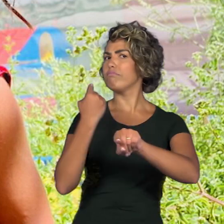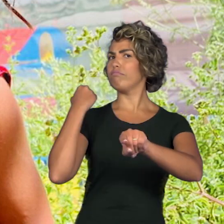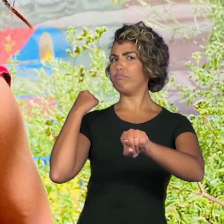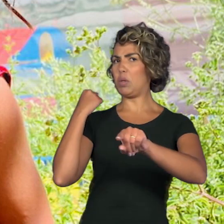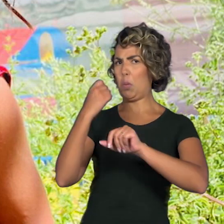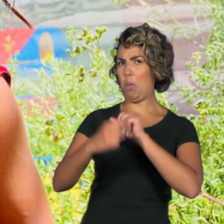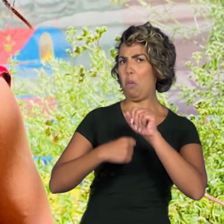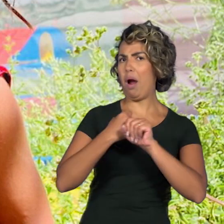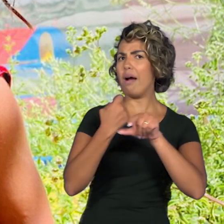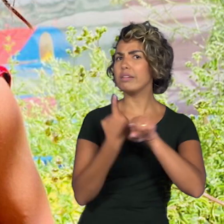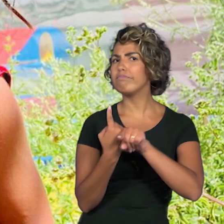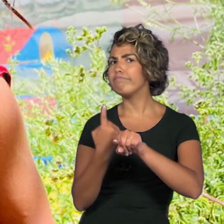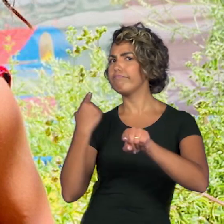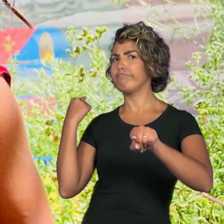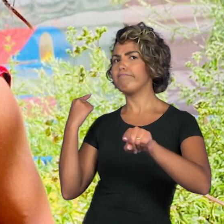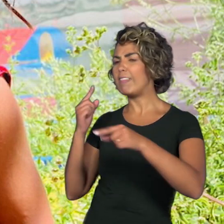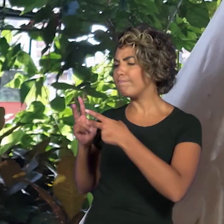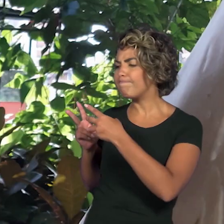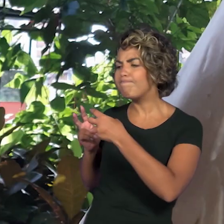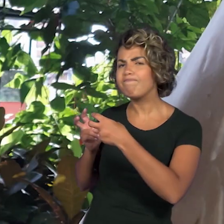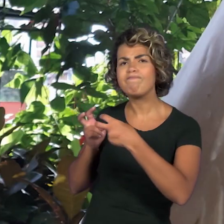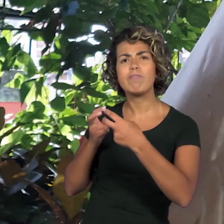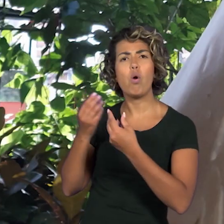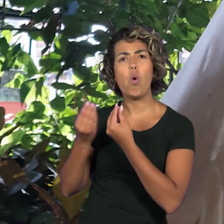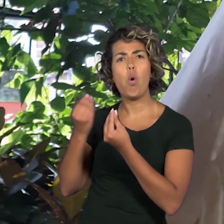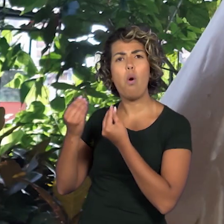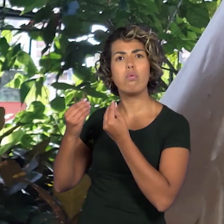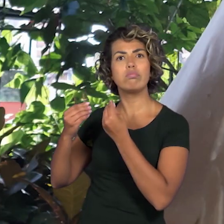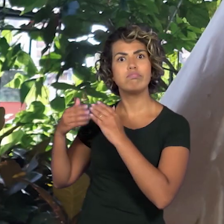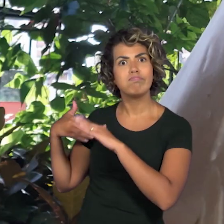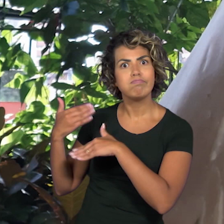PARA O PERCURSO ANTERIOR E ANALISARMOS OS AVANÇOS QUE TIVEMOS,